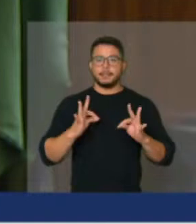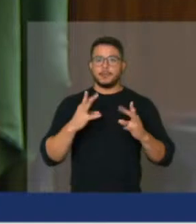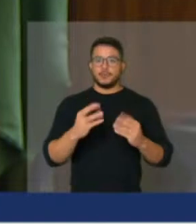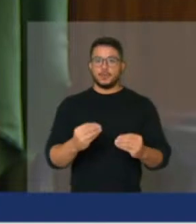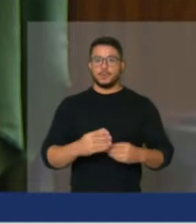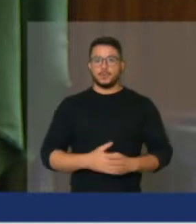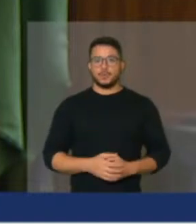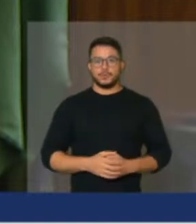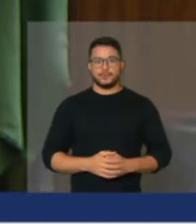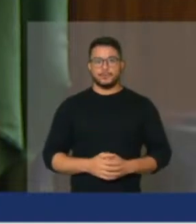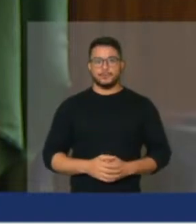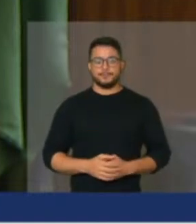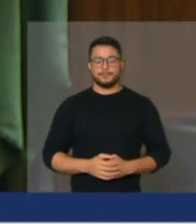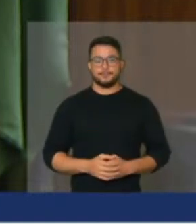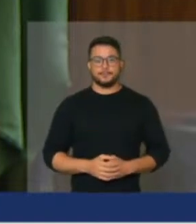É A EMPRESA DE CORREIOS E TELEGRÁFOS. E, POR FIM,